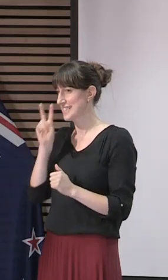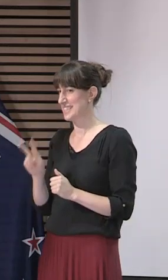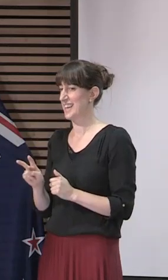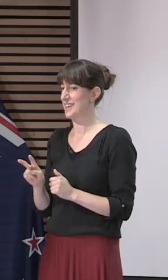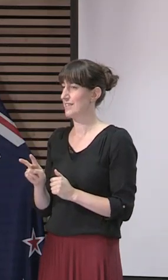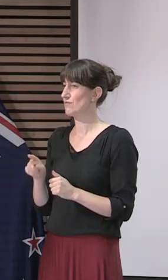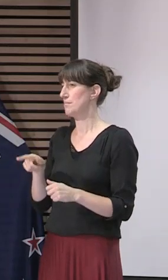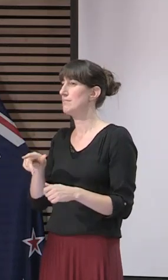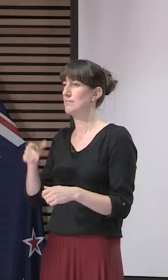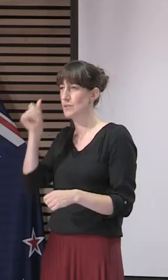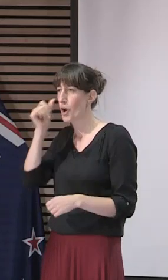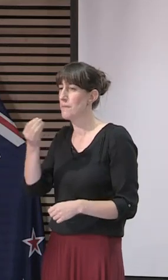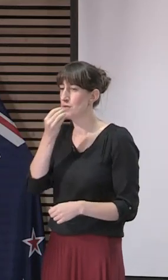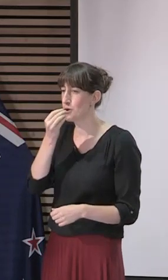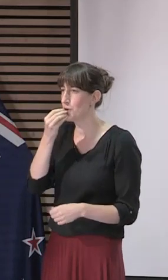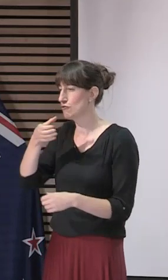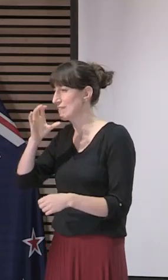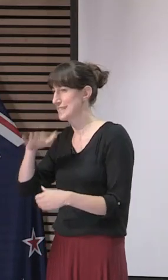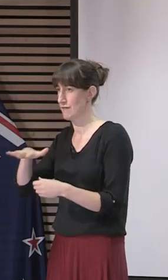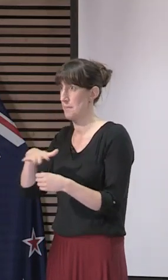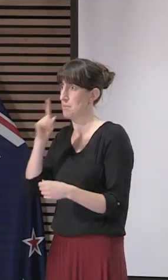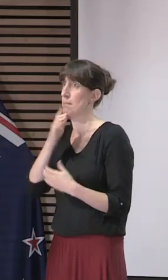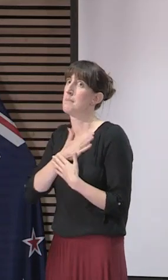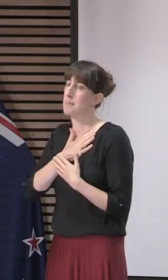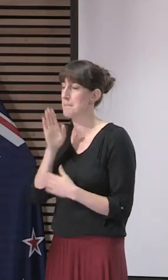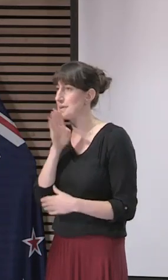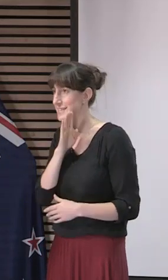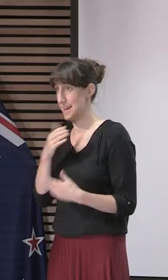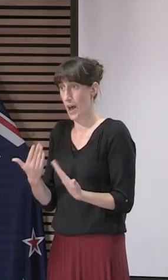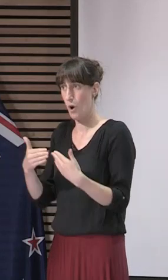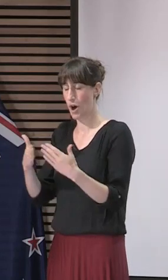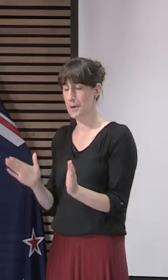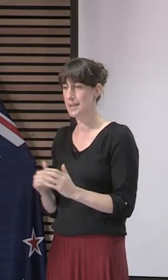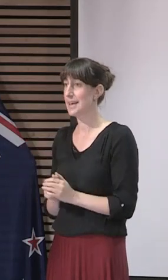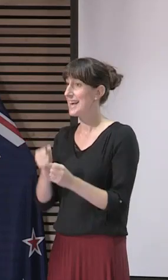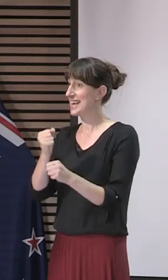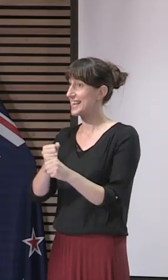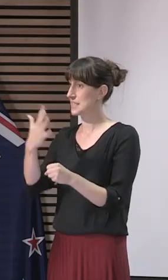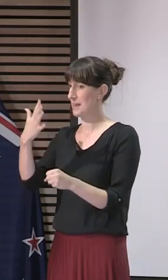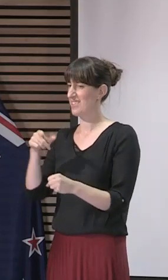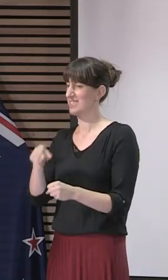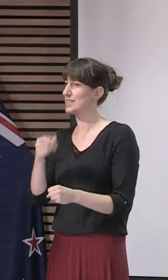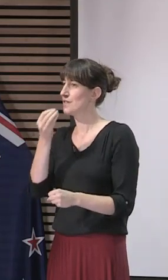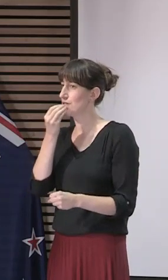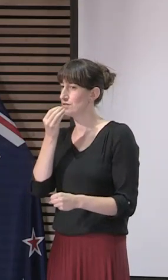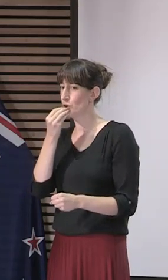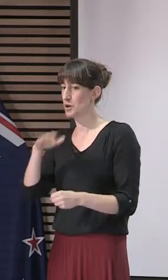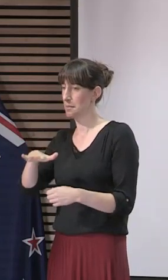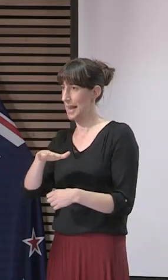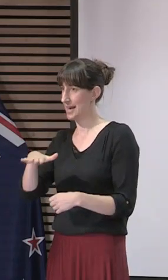te Taumata Taumata 3, he maha nga kaihokohoko e whiwhi ana au, he maha nga tauira o nga umanga e whakamahi ana i te mauri Kiwi tawhito pai ki te whakatuwhera i te Taumata 3 me nga whakawhitinga kore korero. I